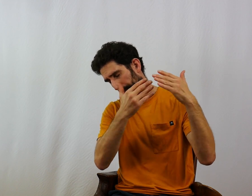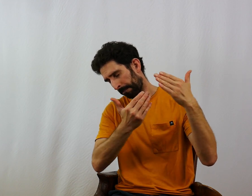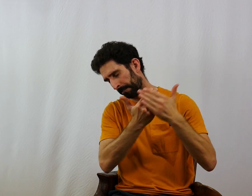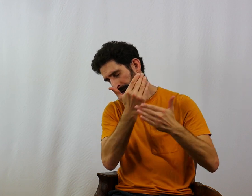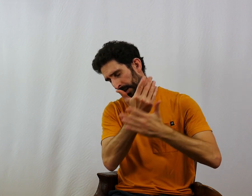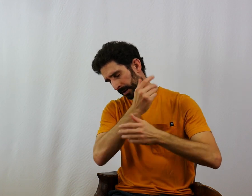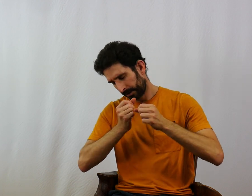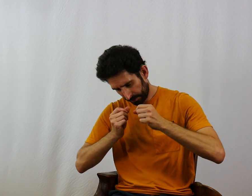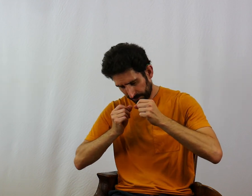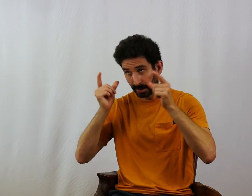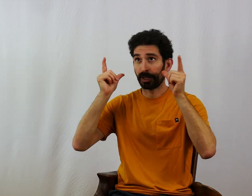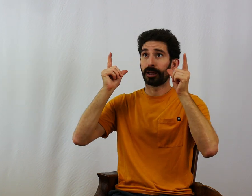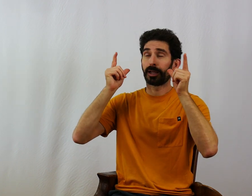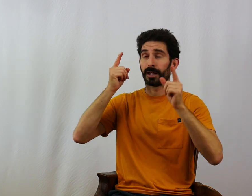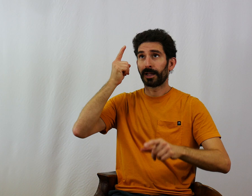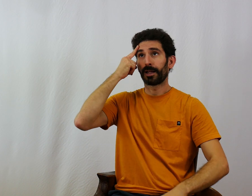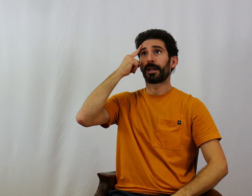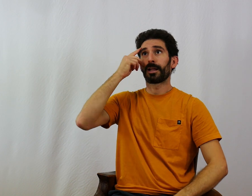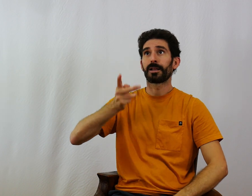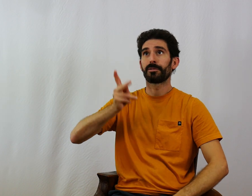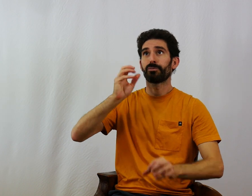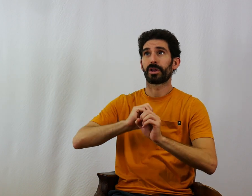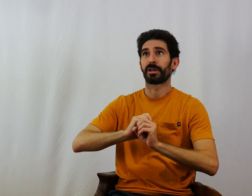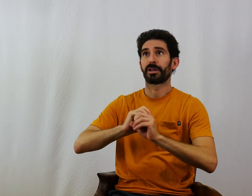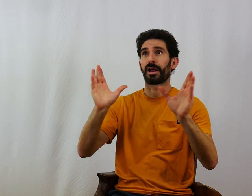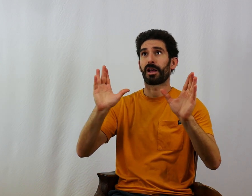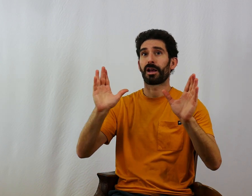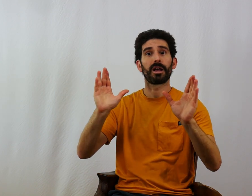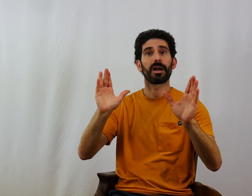Le matin, on se réveille avec les idées plus claires.